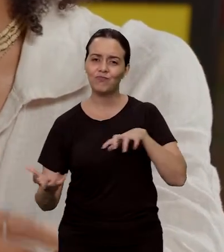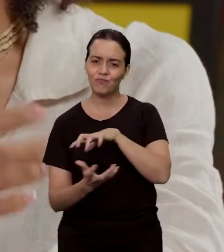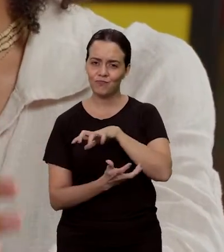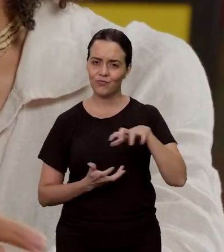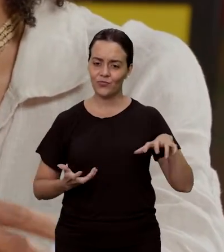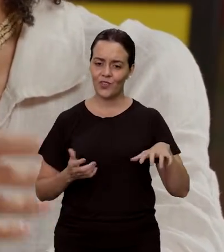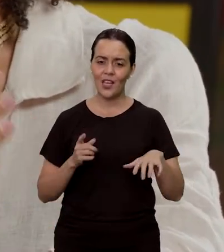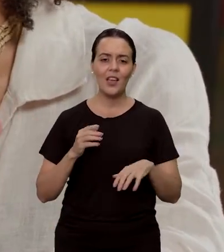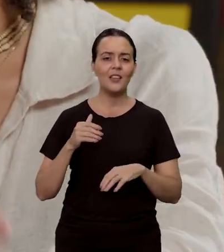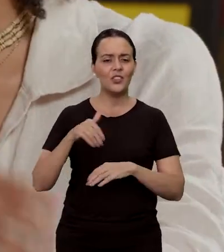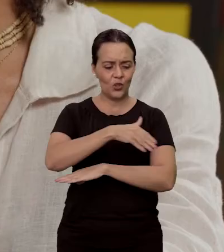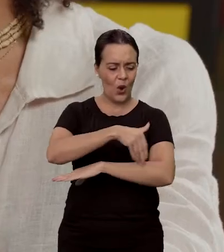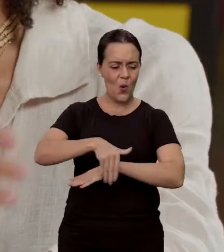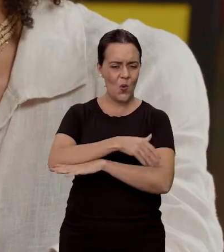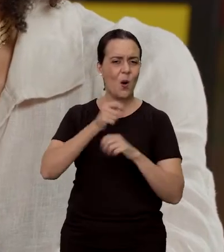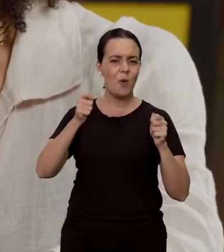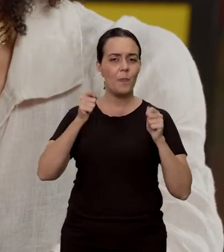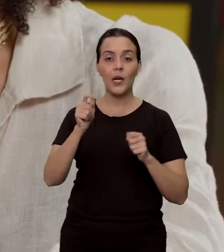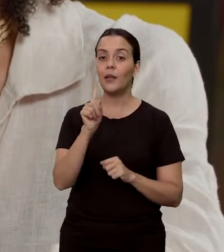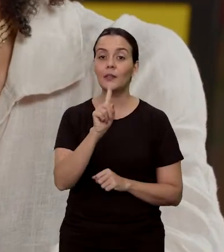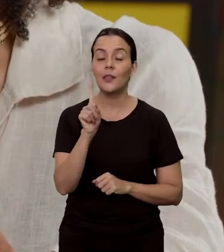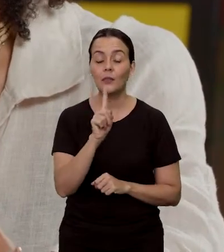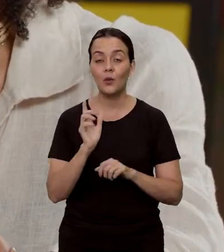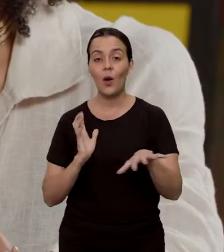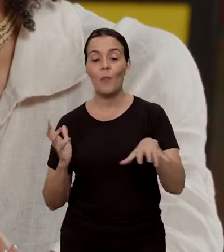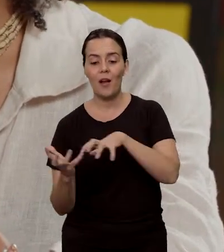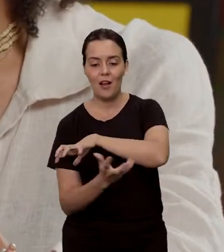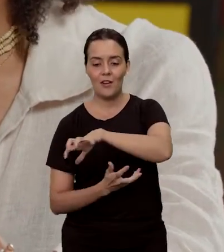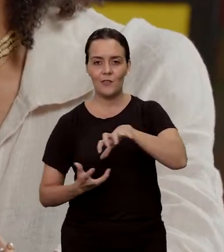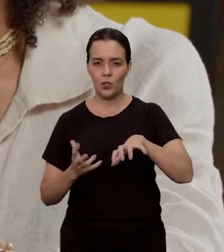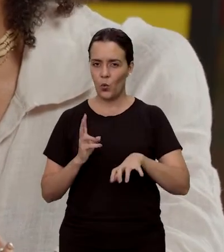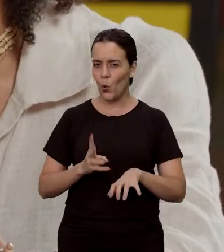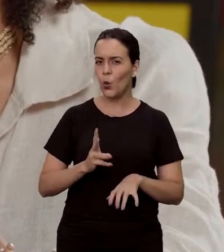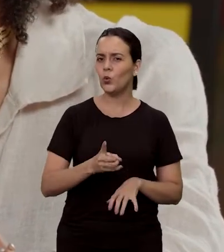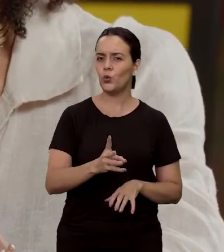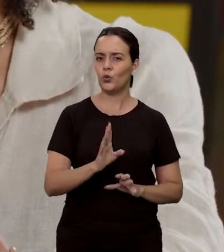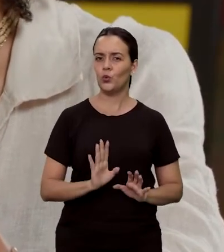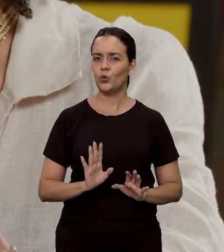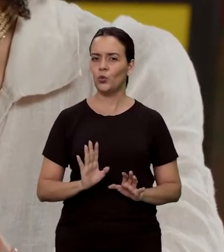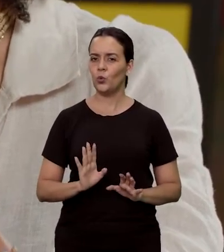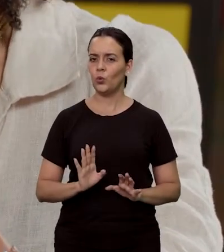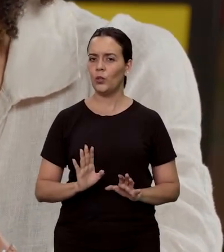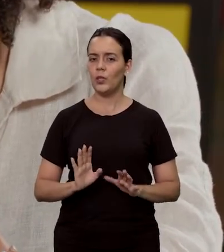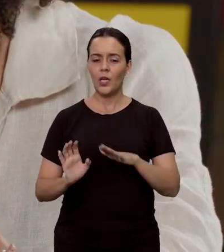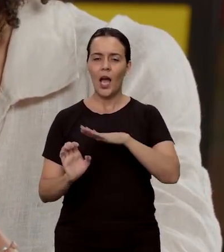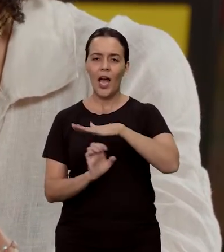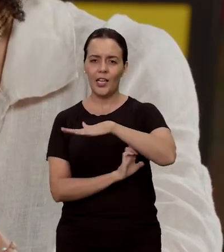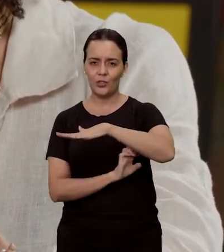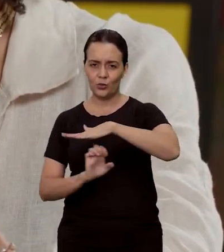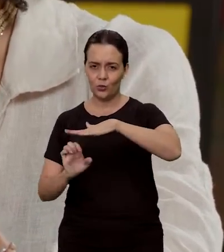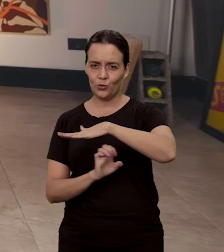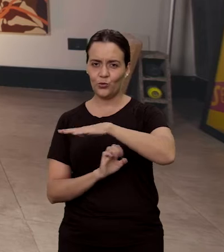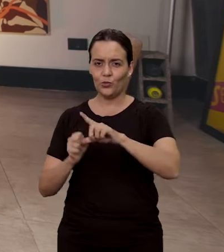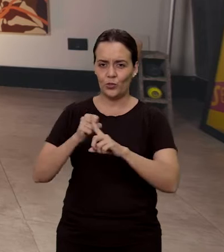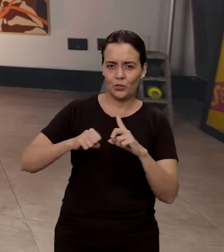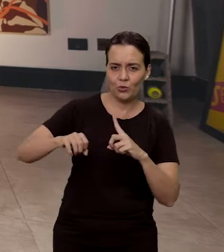ir pra rua e estar muito feliz, e pular e gritar. Acho que é uma revolução permanente, uma mudança de estrutura da sociedade.